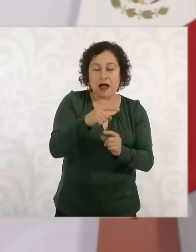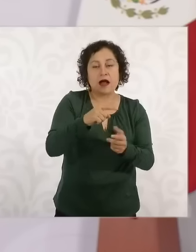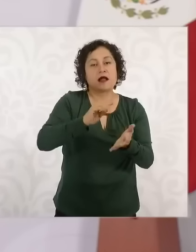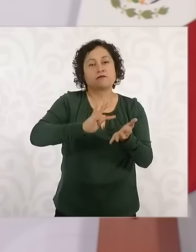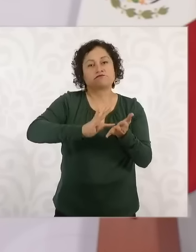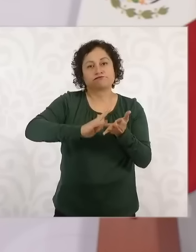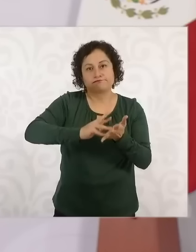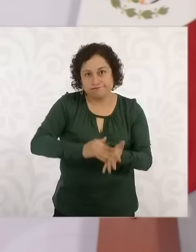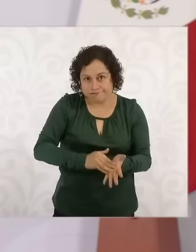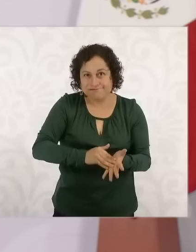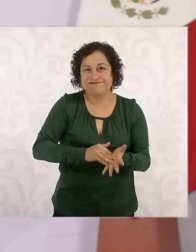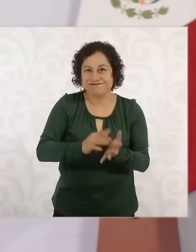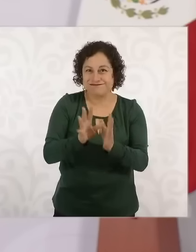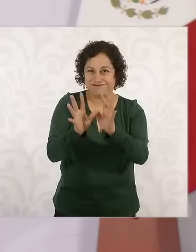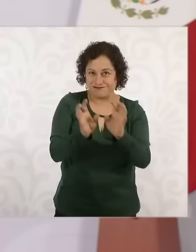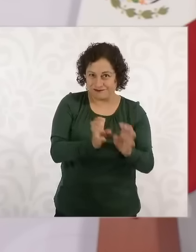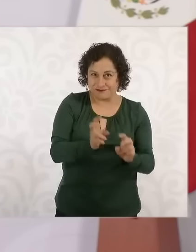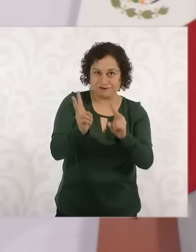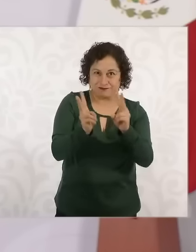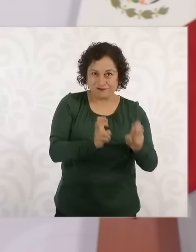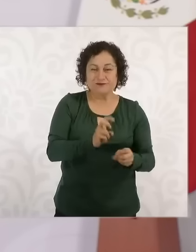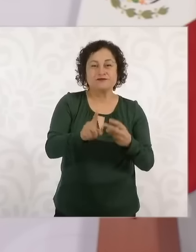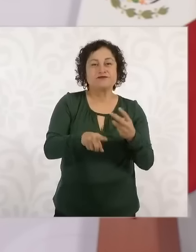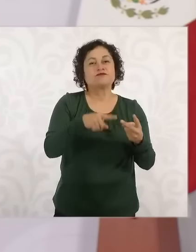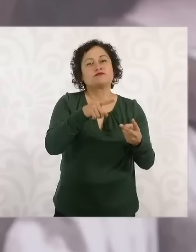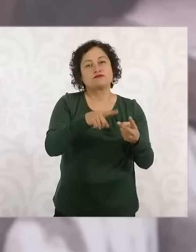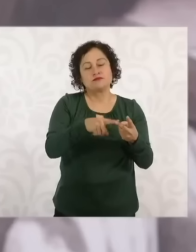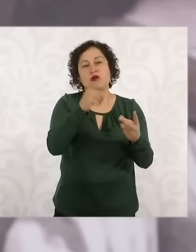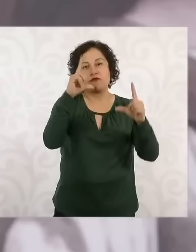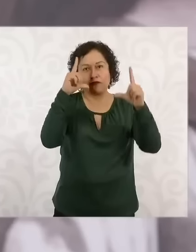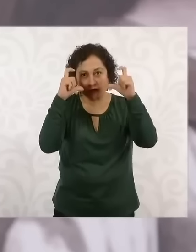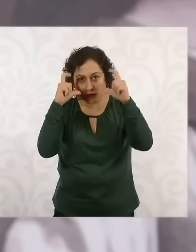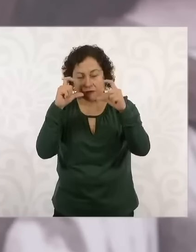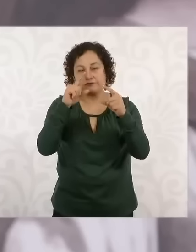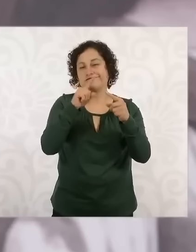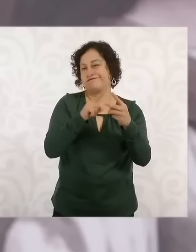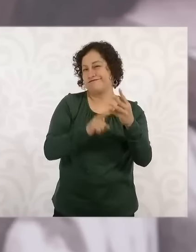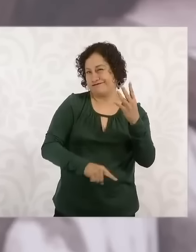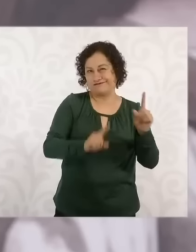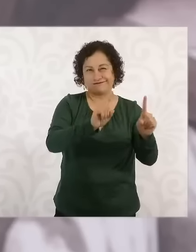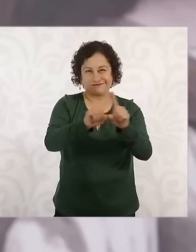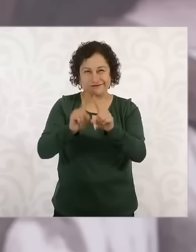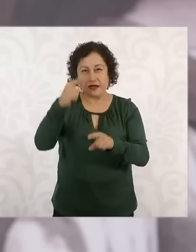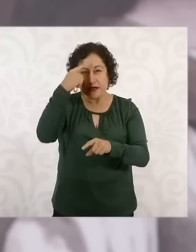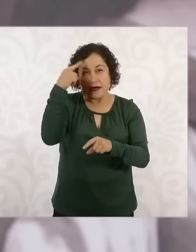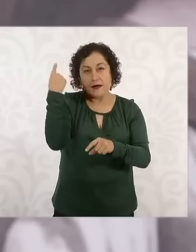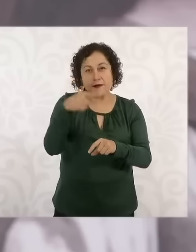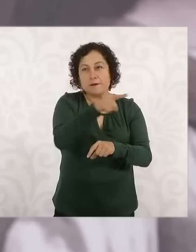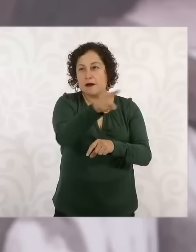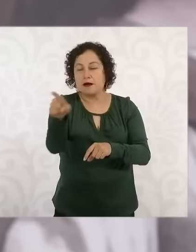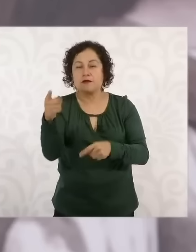y se tendrán esos equipos desplegados en todo el país para hacer el registro. Adelante. Eh,